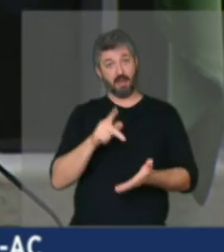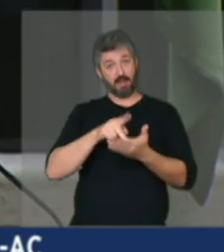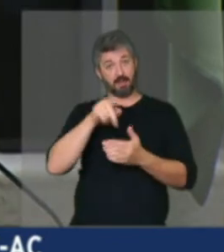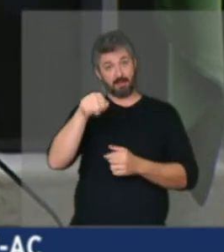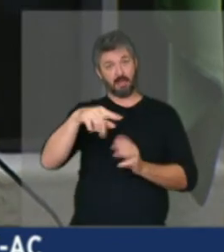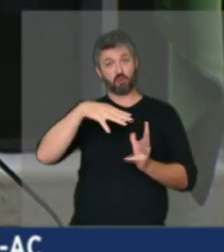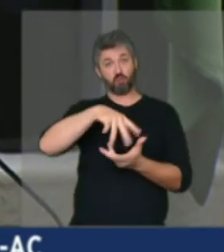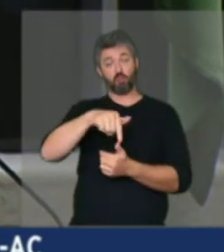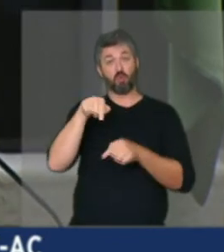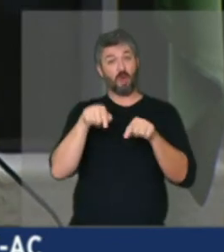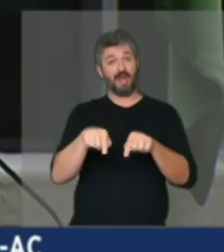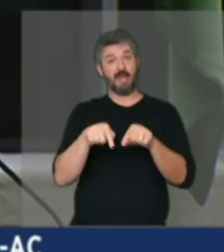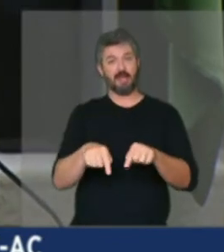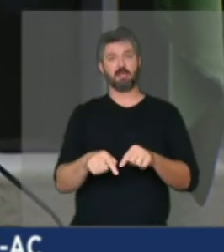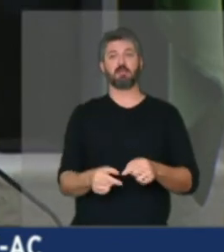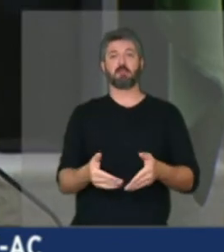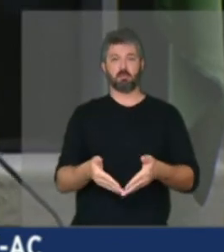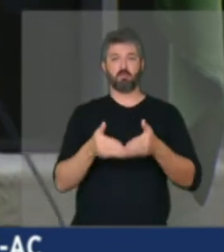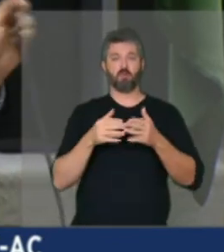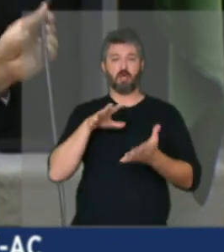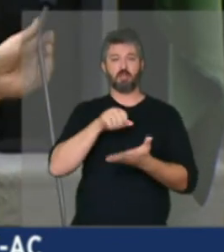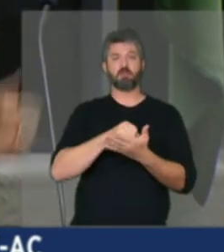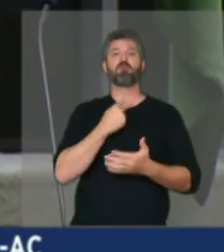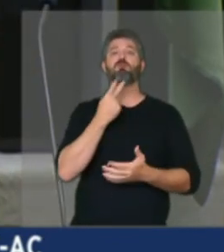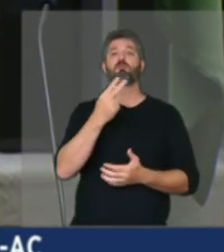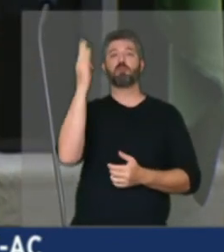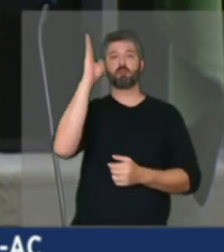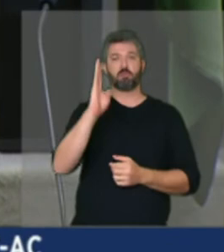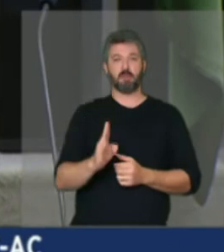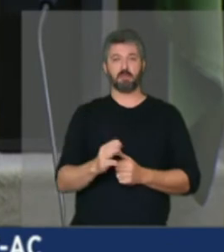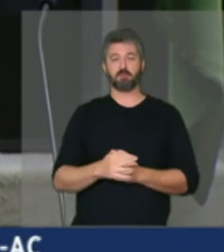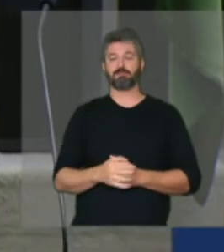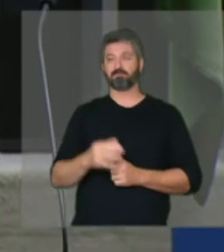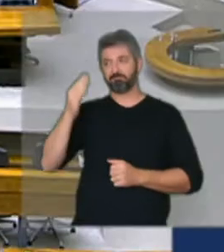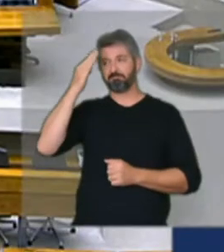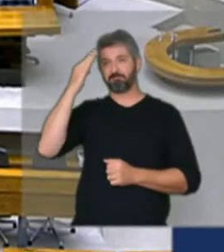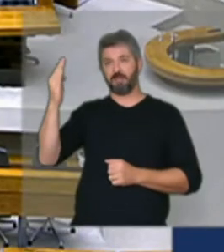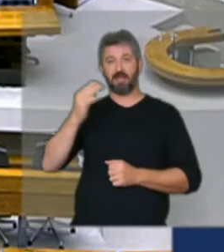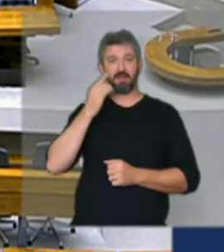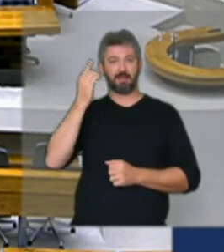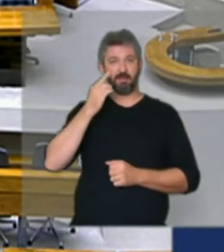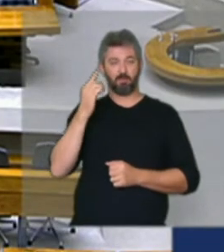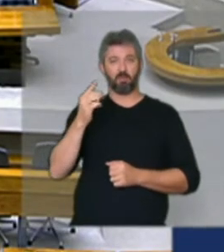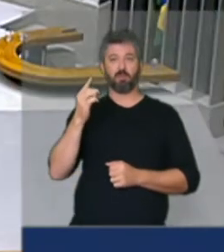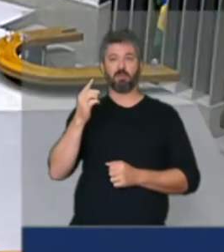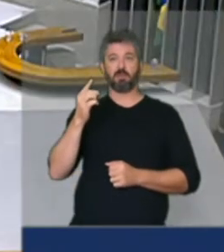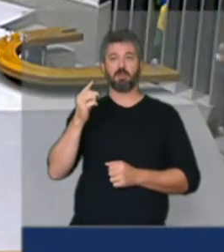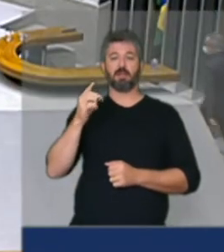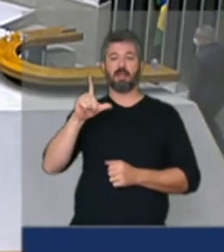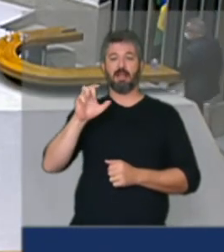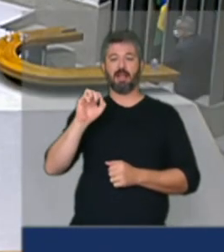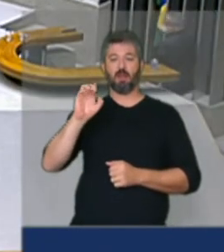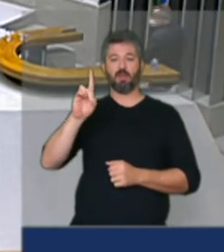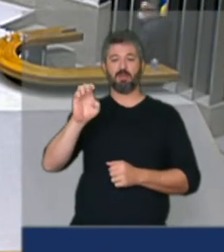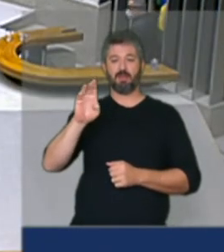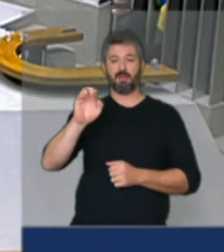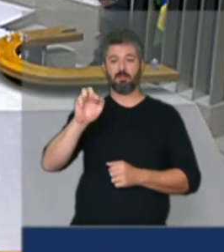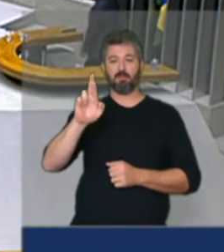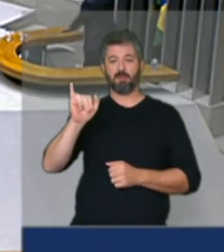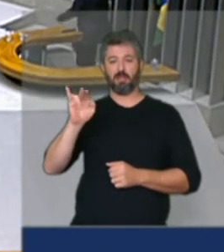EU PEÇO O REGISTRO NA VOZ DO BRASIL. [INTERRUPÇÃO DO ÁUDIO]. [PRESIDENTE]: OK, DEPUTADO LÉO DE BRITO, DE MINAS GERAIS. O PEDIDO DE V.EXA. ESTARÁSENDO ATENDIDO E ESTARÁSENDO DIVULGADO EM